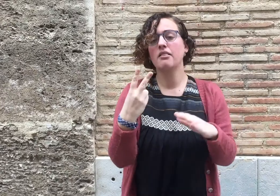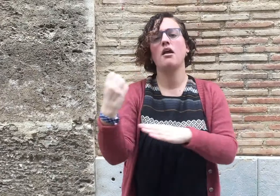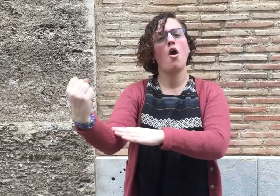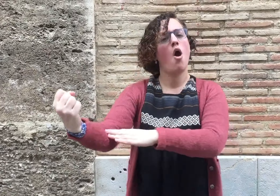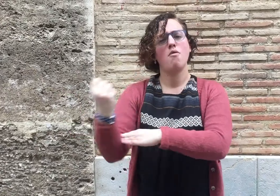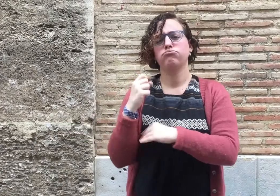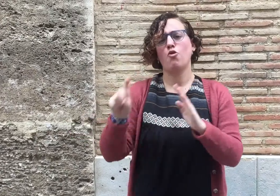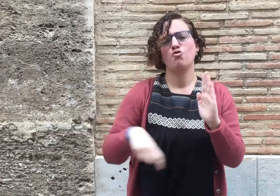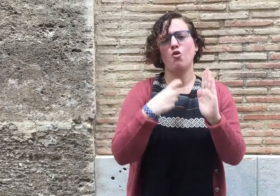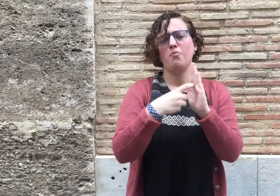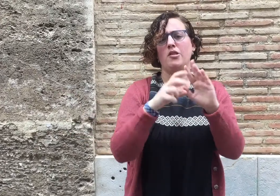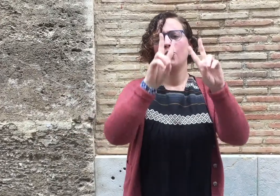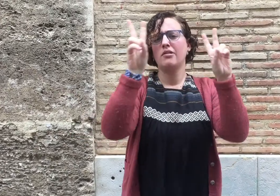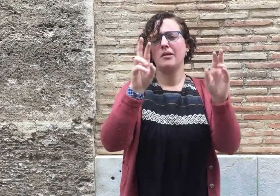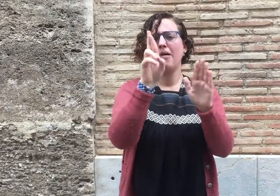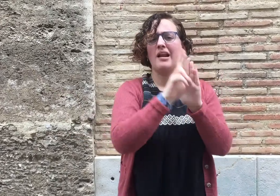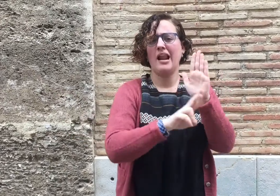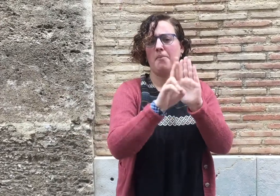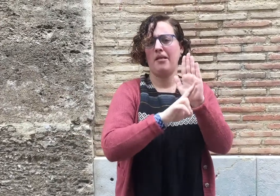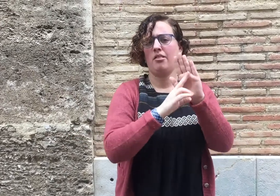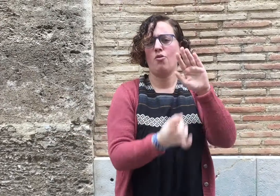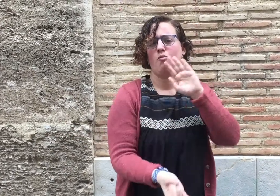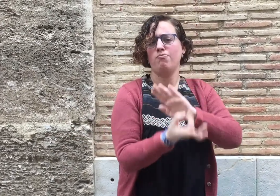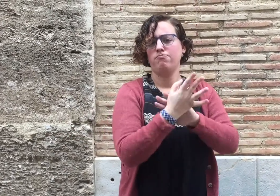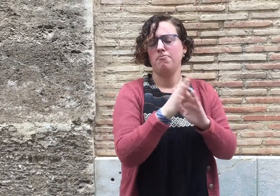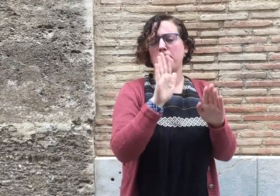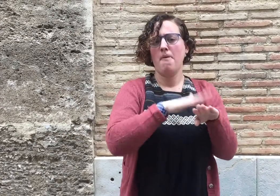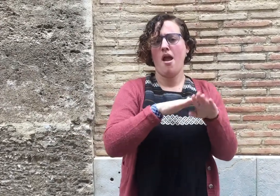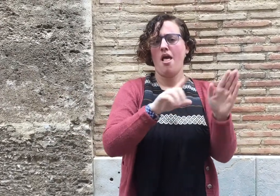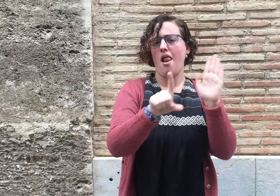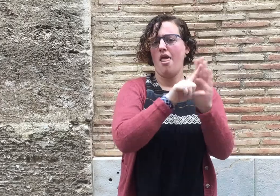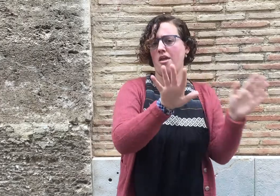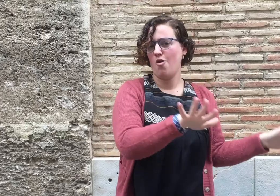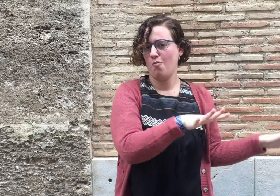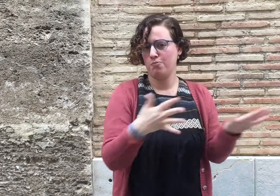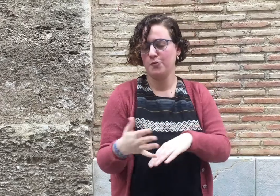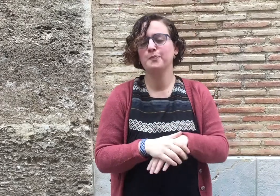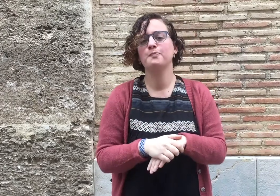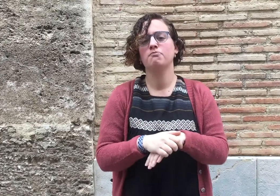para el cual solicitamos su máximo apoyo, en aras de que la Ley se cumpla debidamente.